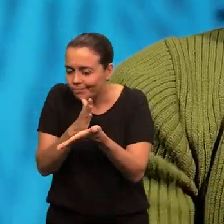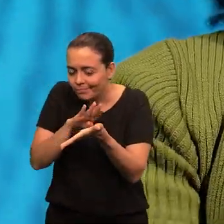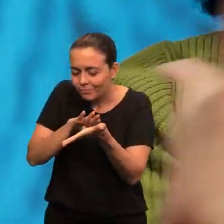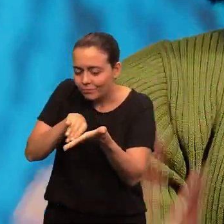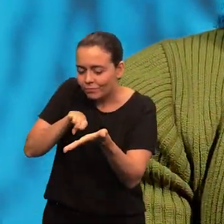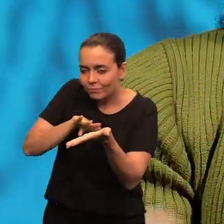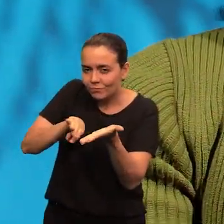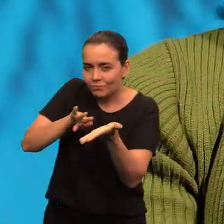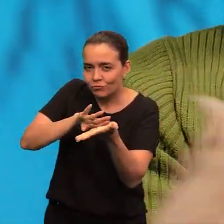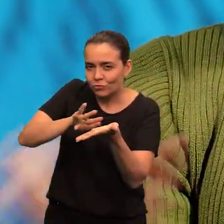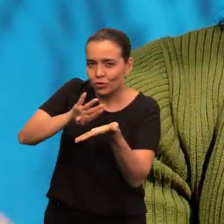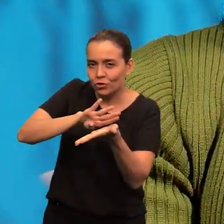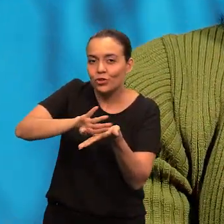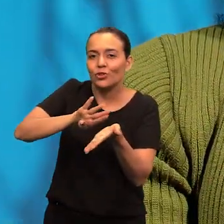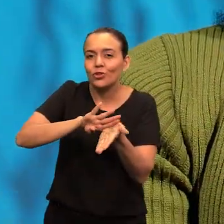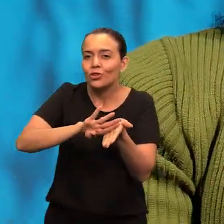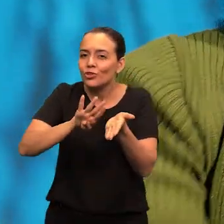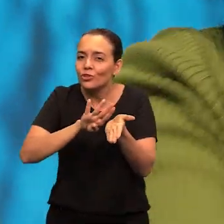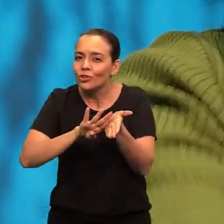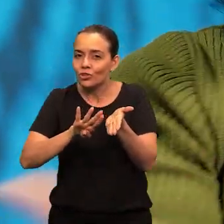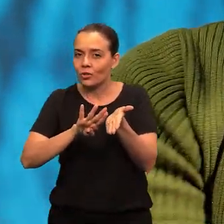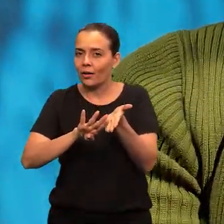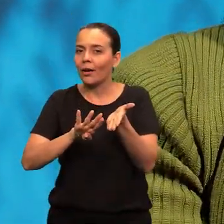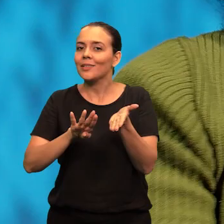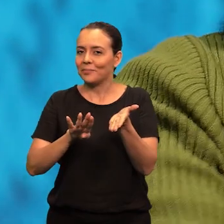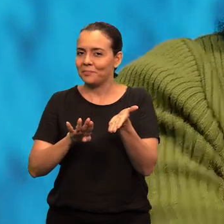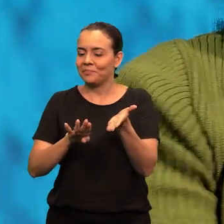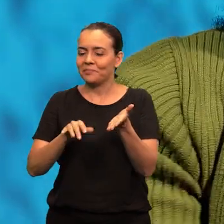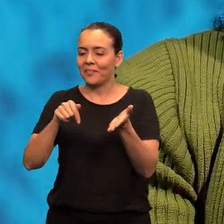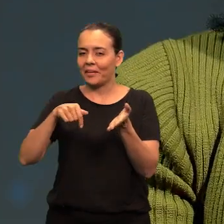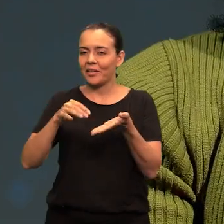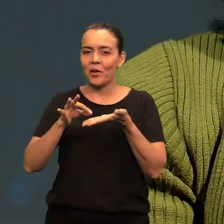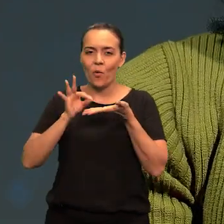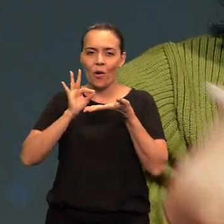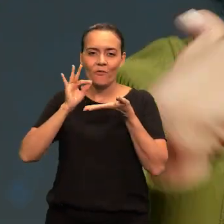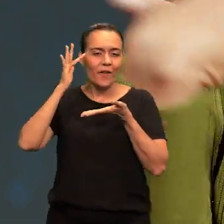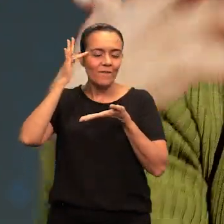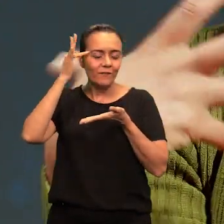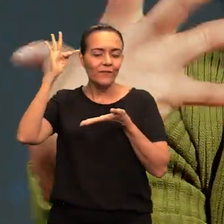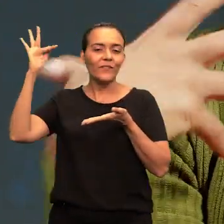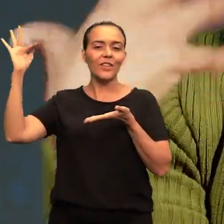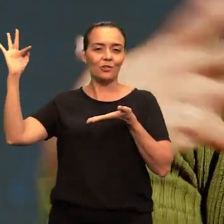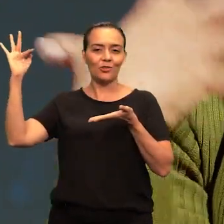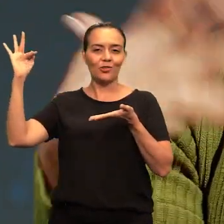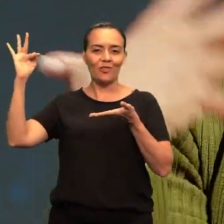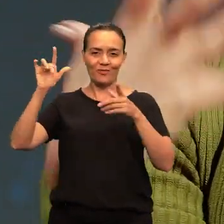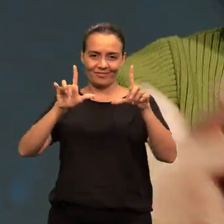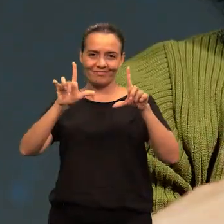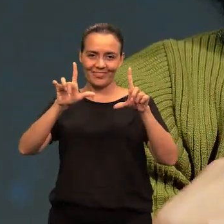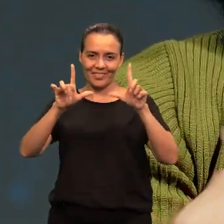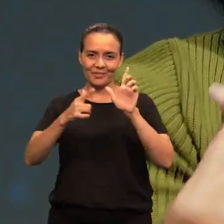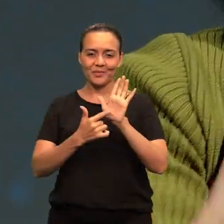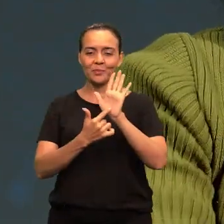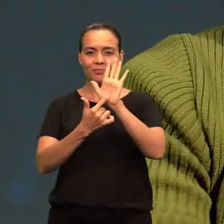E, acho que um programa como esse, um Café Filosófico, que ajude o Brasil